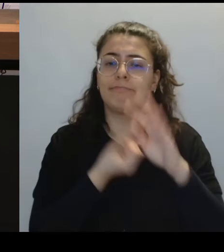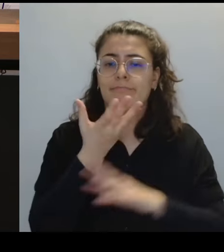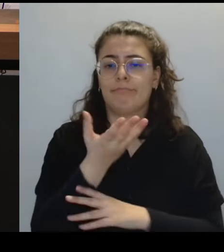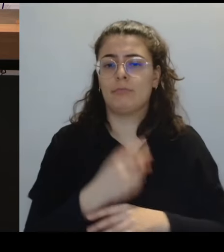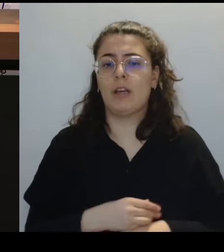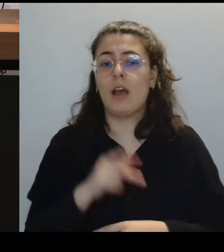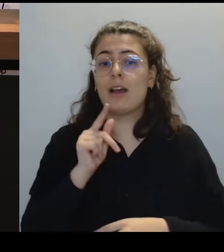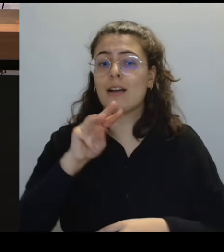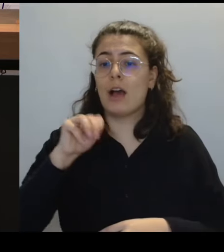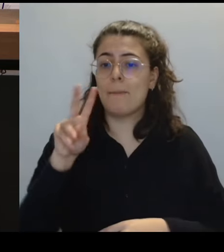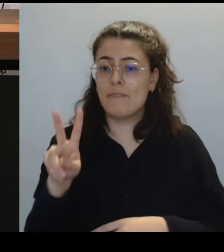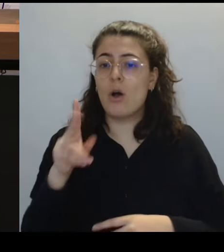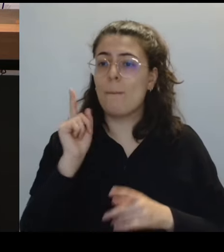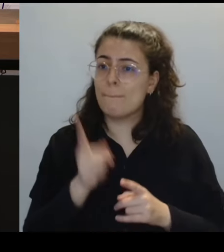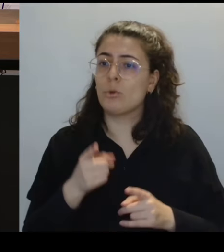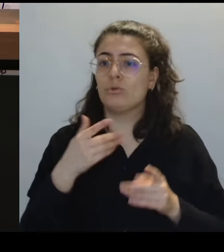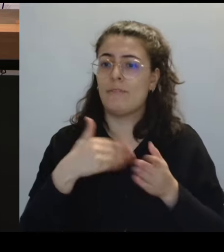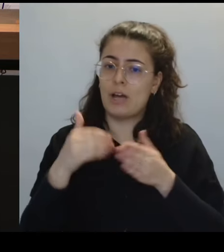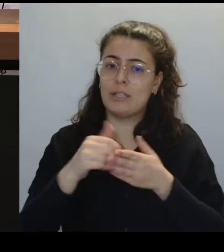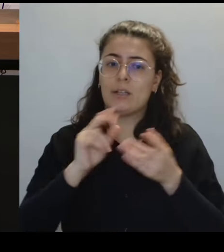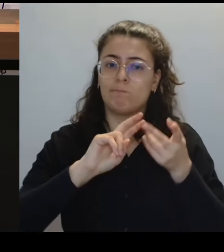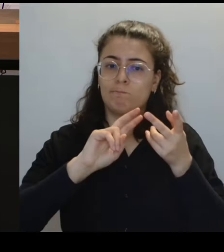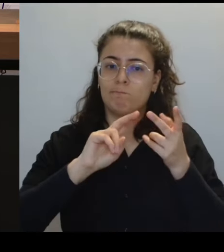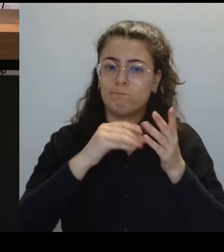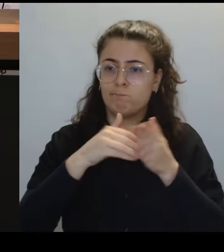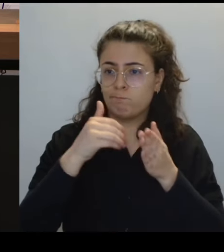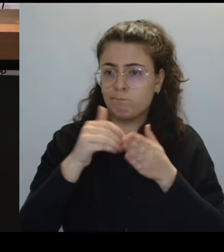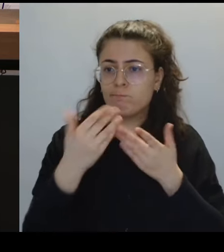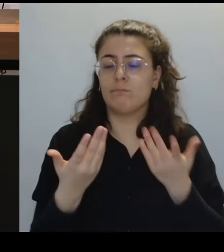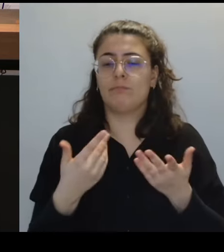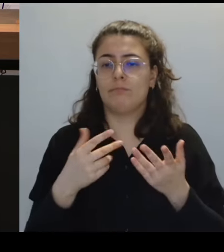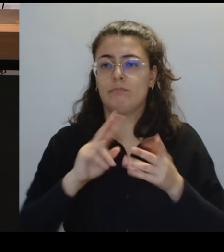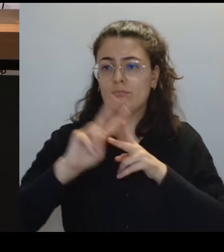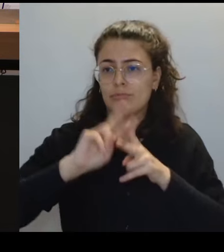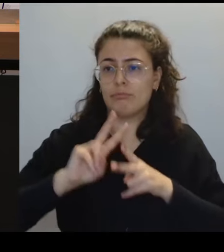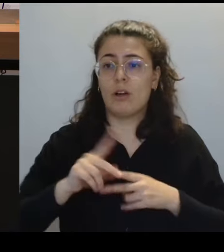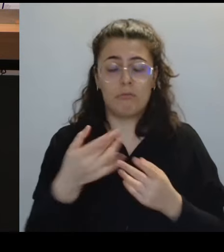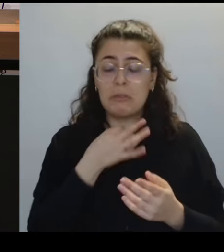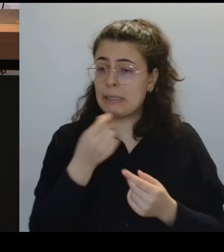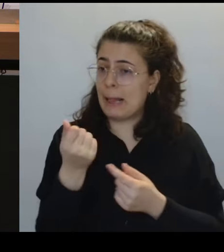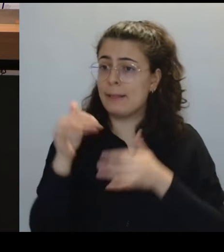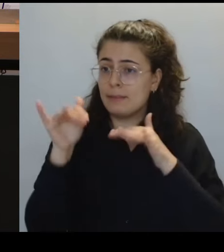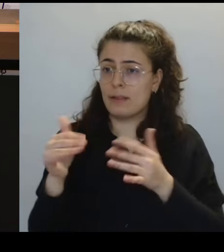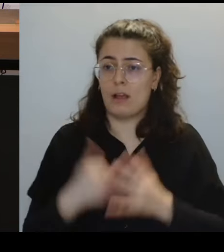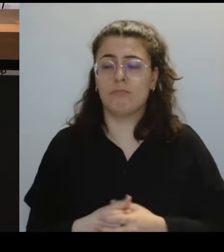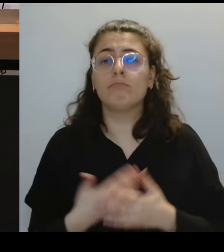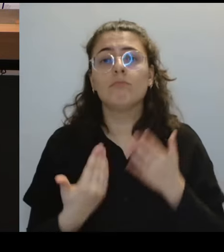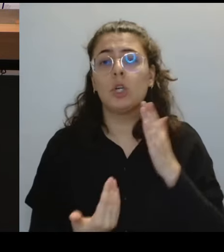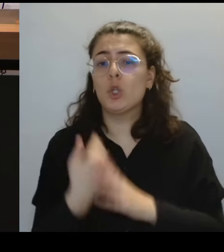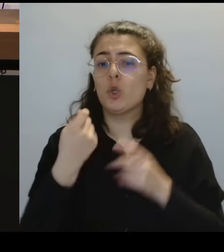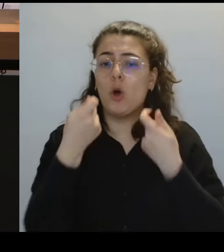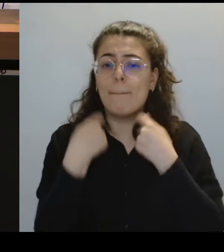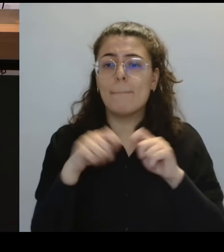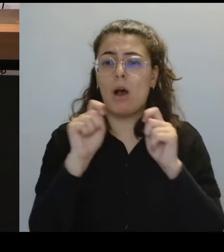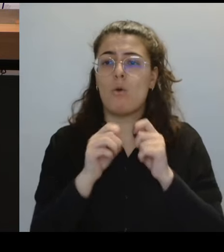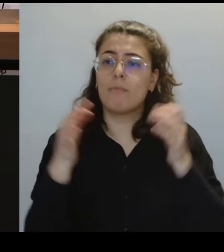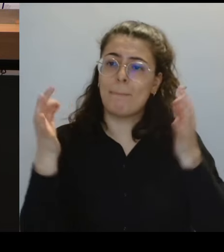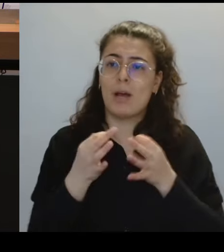Das notwendige Geld ist vorhanden. Und für einen Neubau bedarf es einer Zusammenarbeit mit Brandenburg." Das ist richtig.